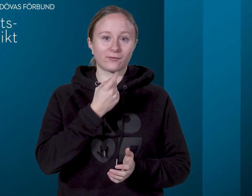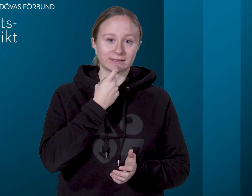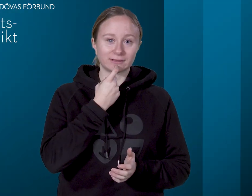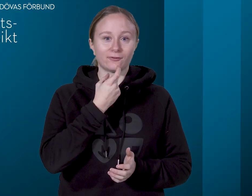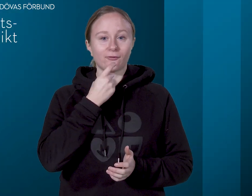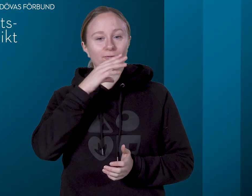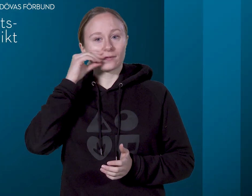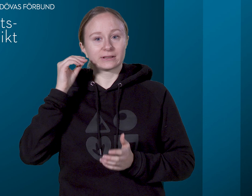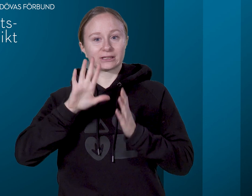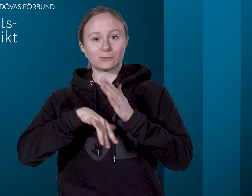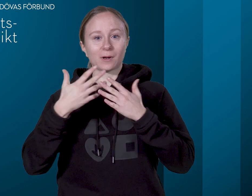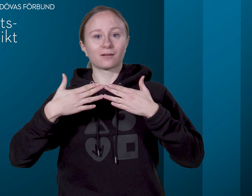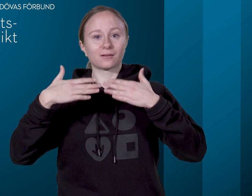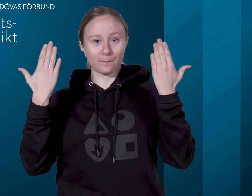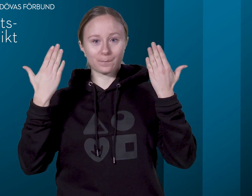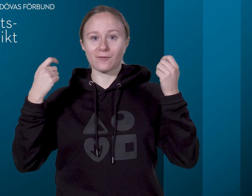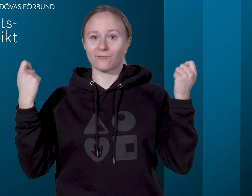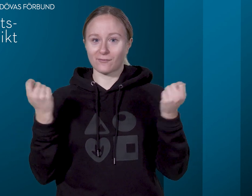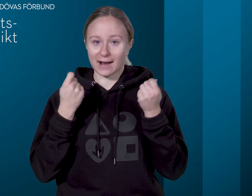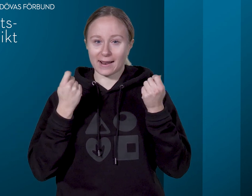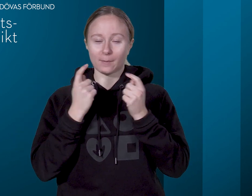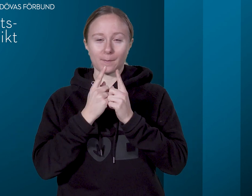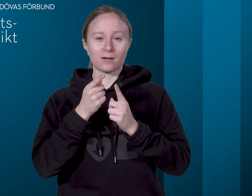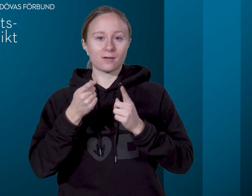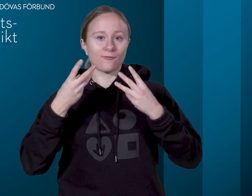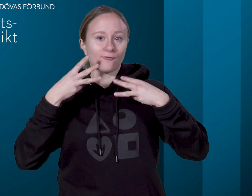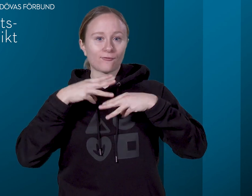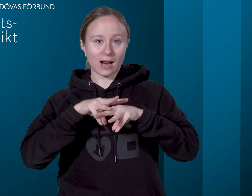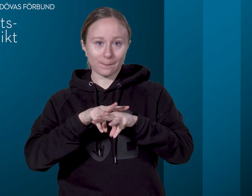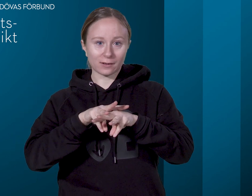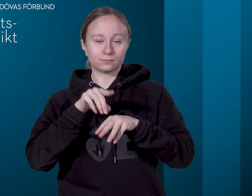Det finska och det finlandssvenska tecken- språkens dag firas med ett webbinarium -